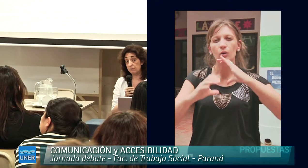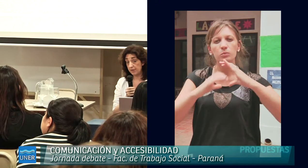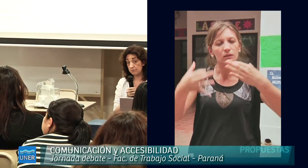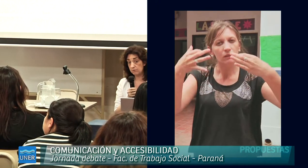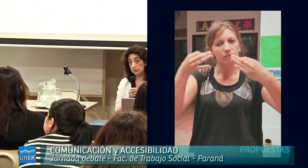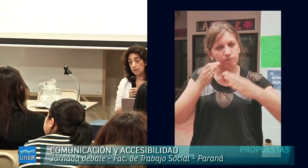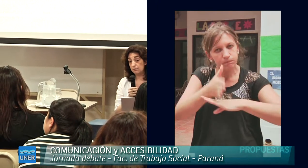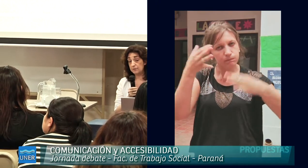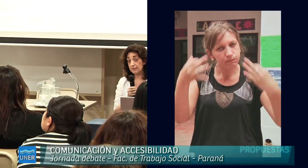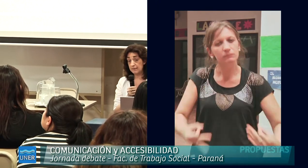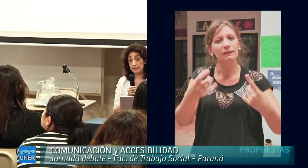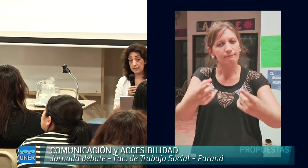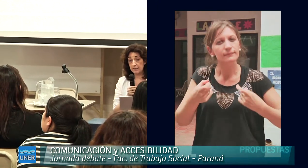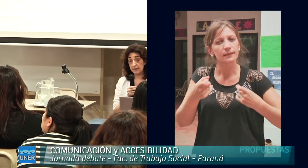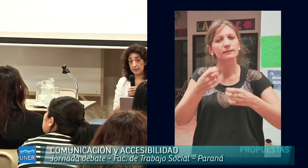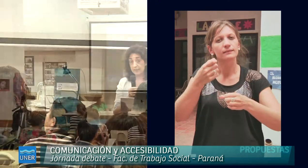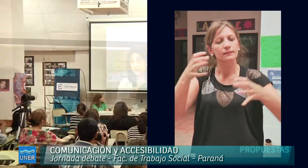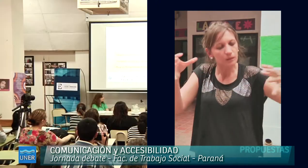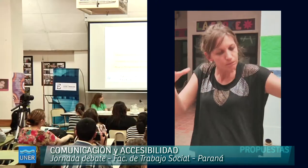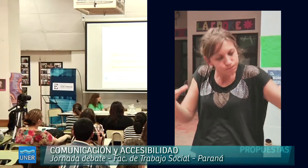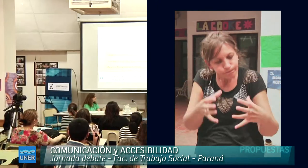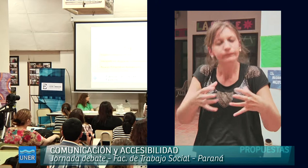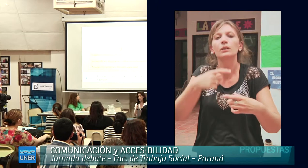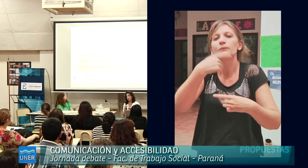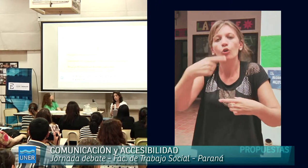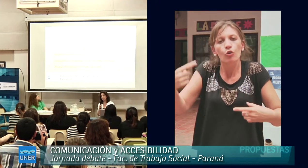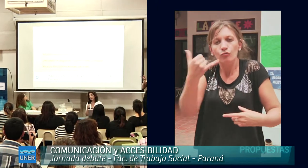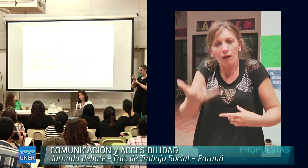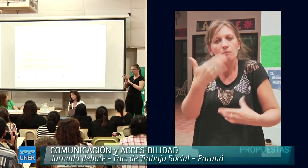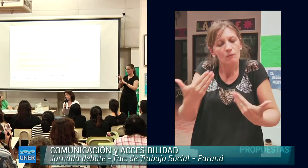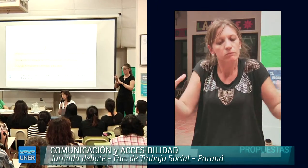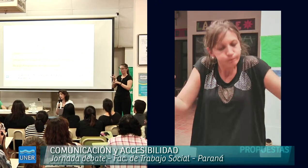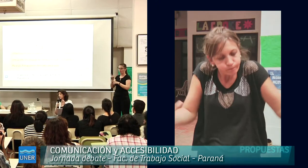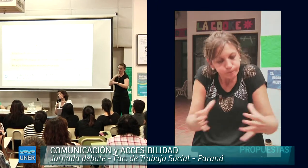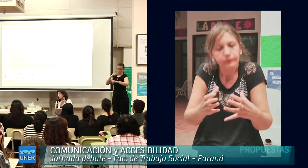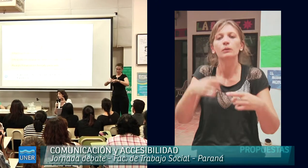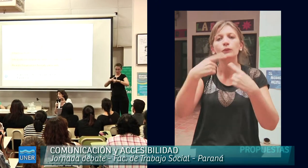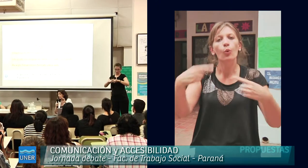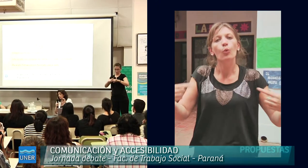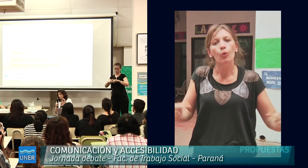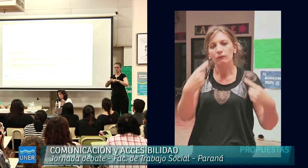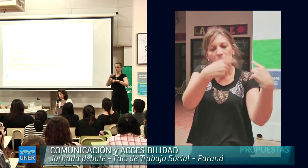se vuelva accesible es necesario aunar esfuerzos y capitalizar recursos y cosas que se están